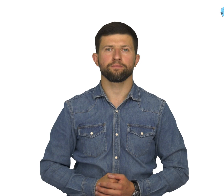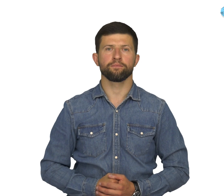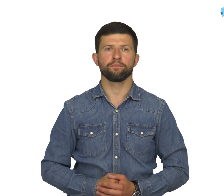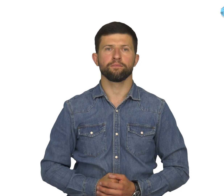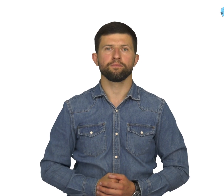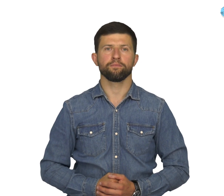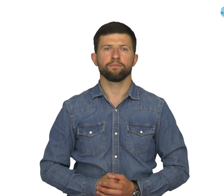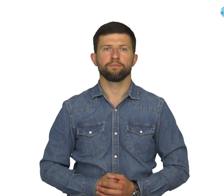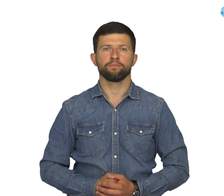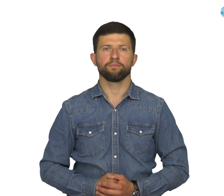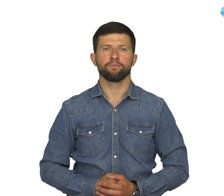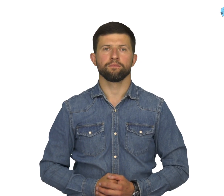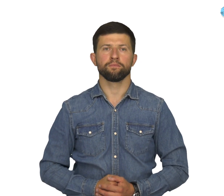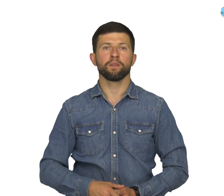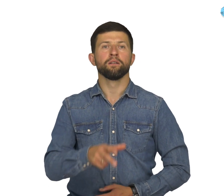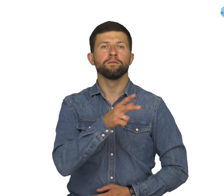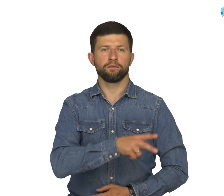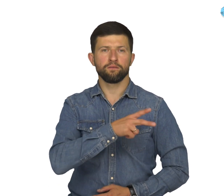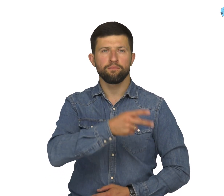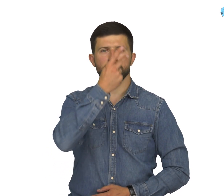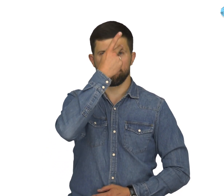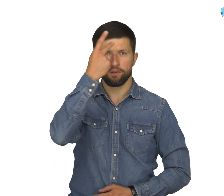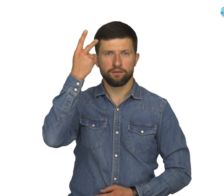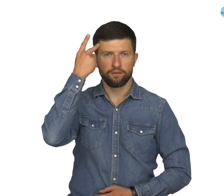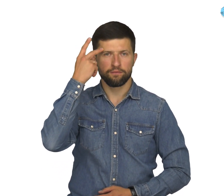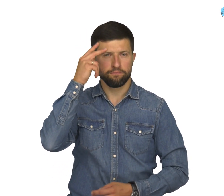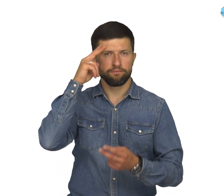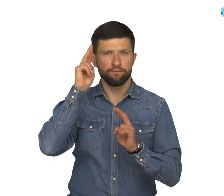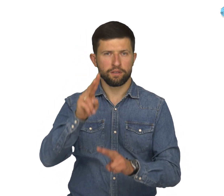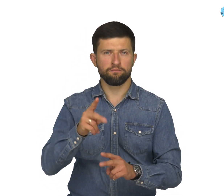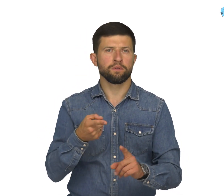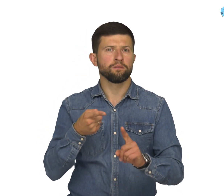Zasiłek pielęgnacyjny przyznaje się